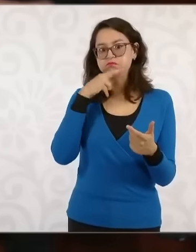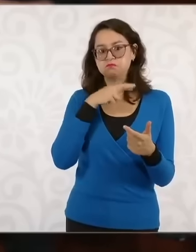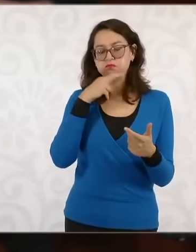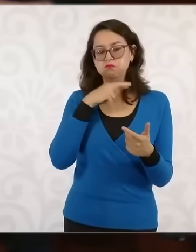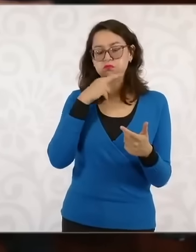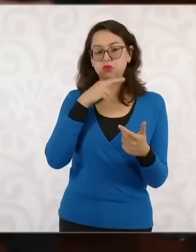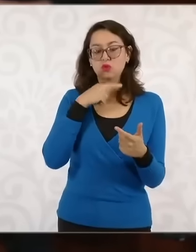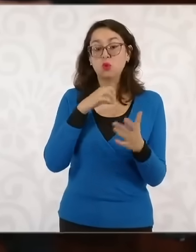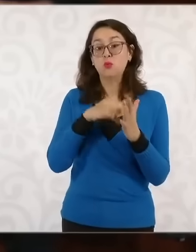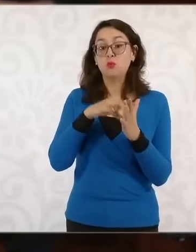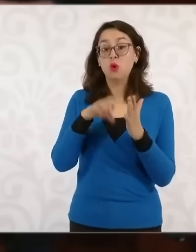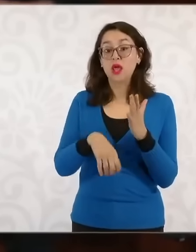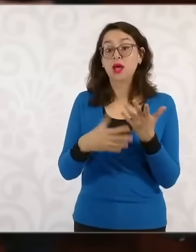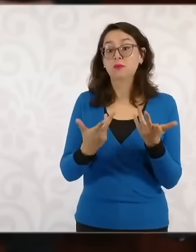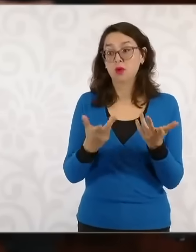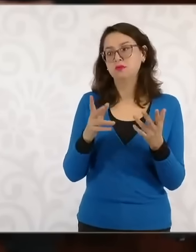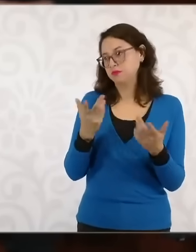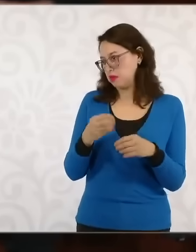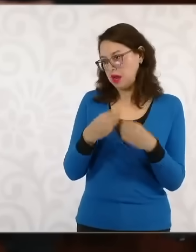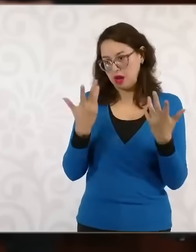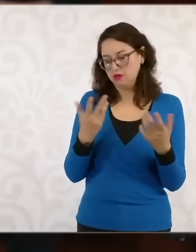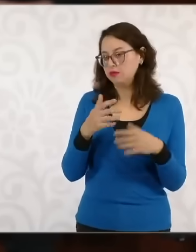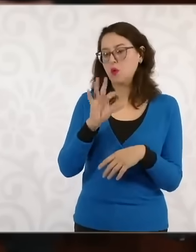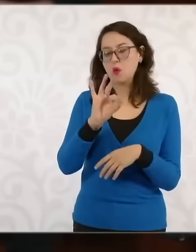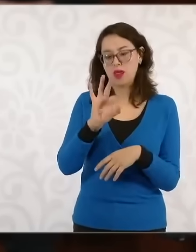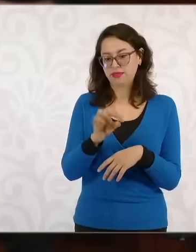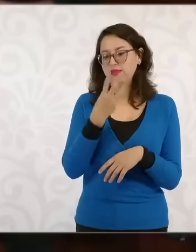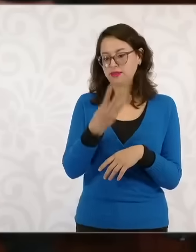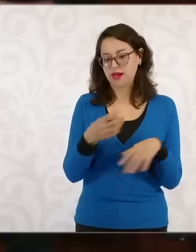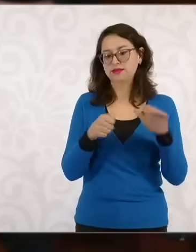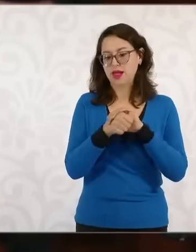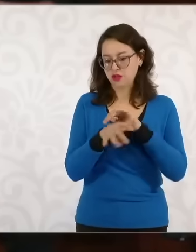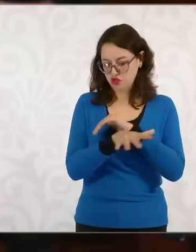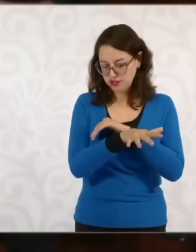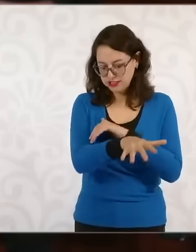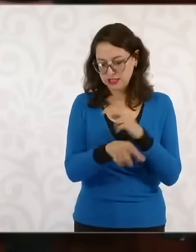por supuesto, el caso de los 43 normalistas de Ayotsinapa. El tema de Tomás Erón de Lucio